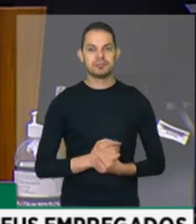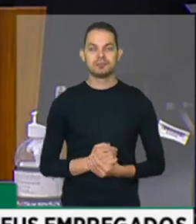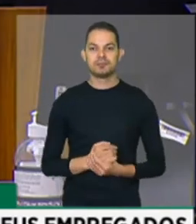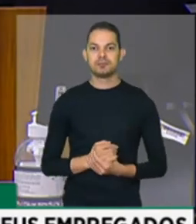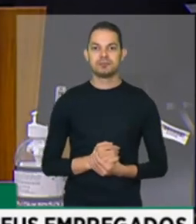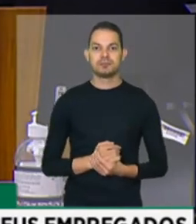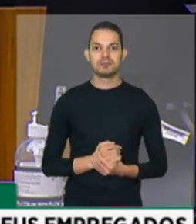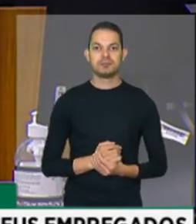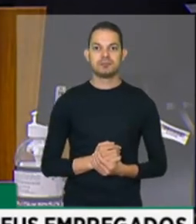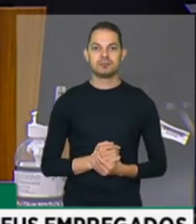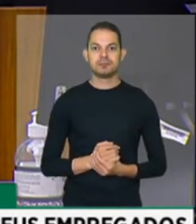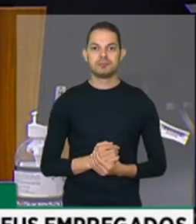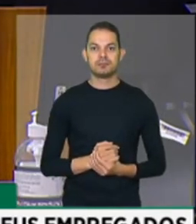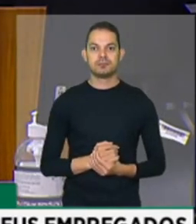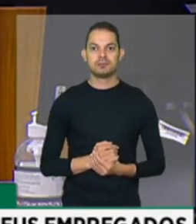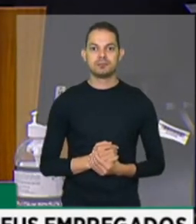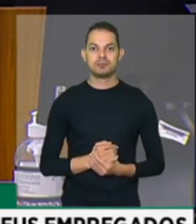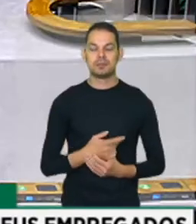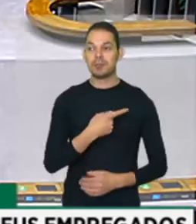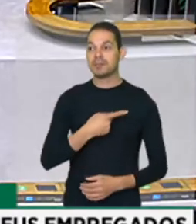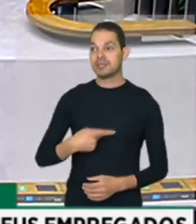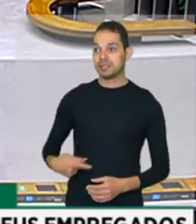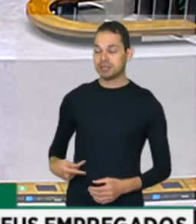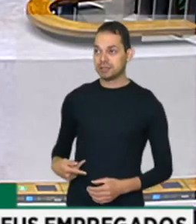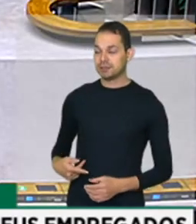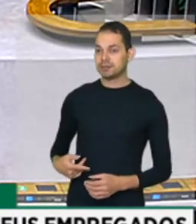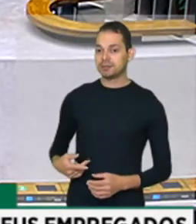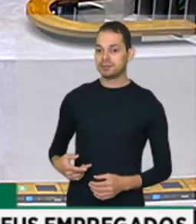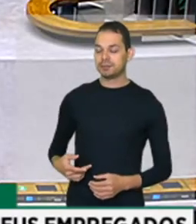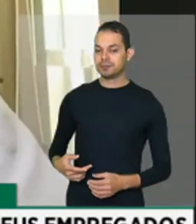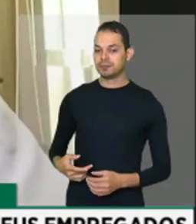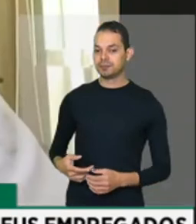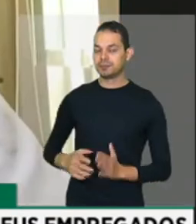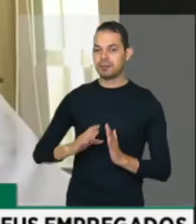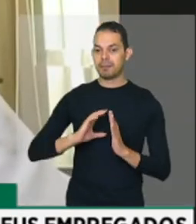[PRESIDENTE]: NOVO NÃO. PCDOB? [DEPUTADO]: SENHOR